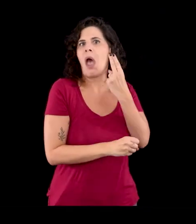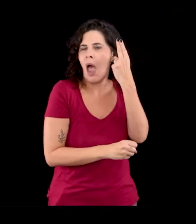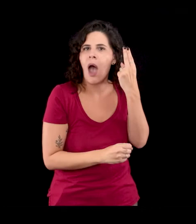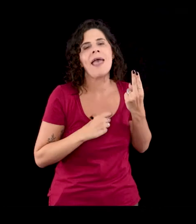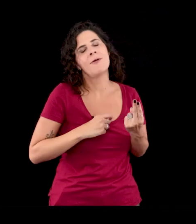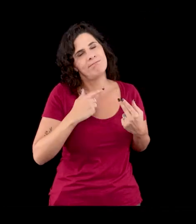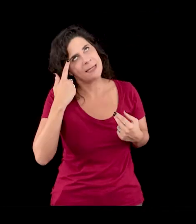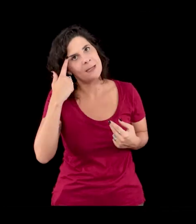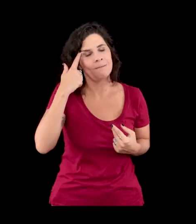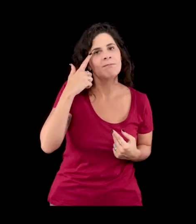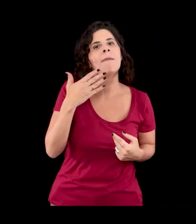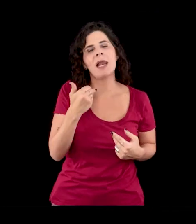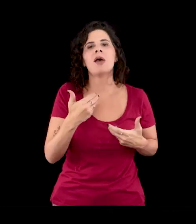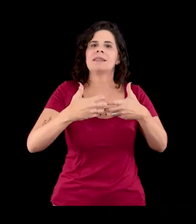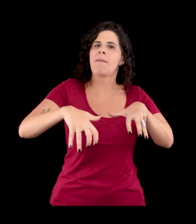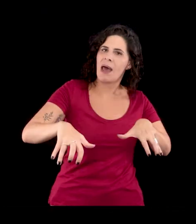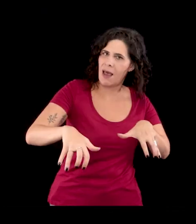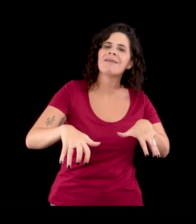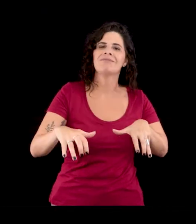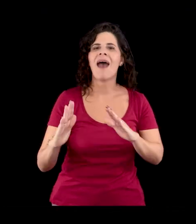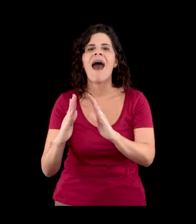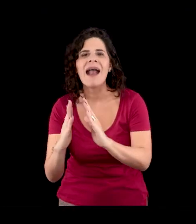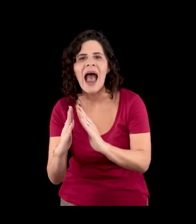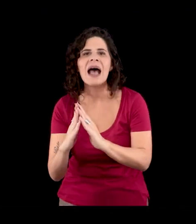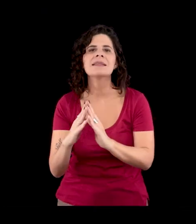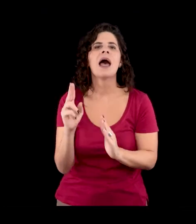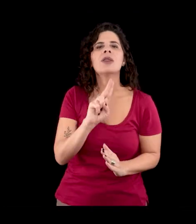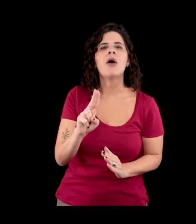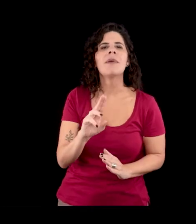daí fundei essa casa, chamada Casa Hum